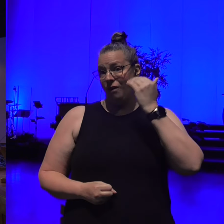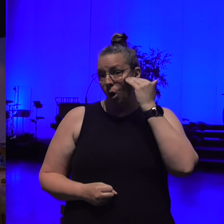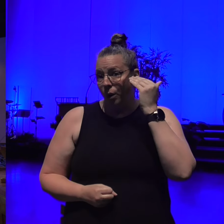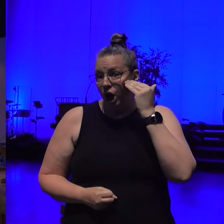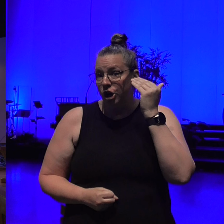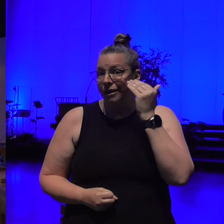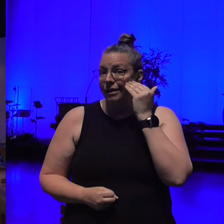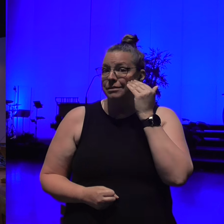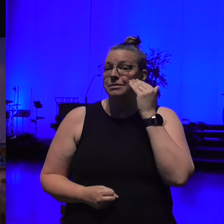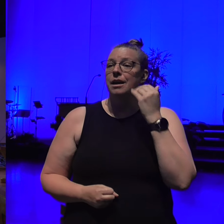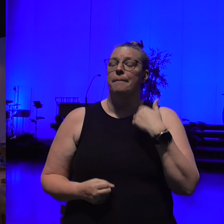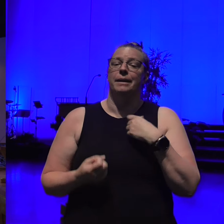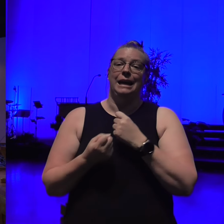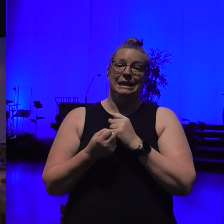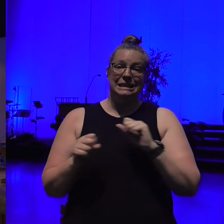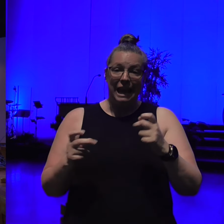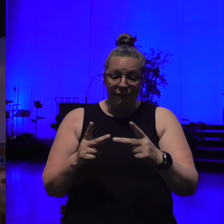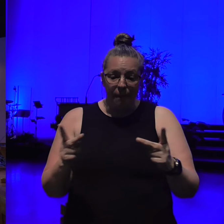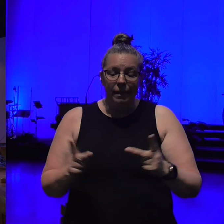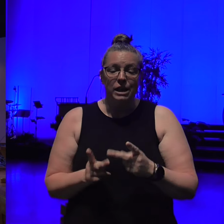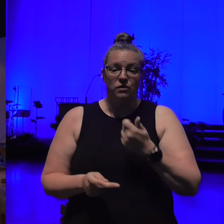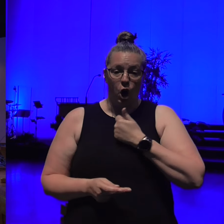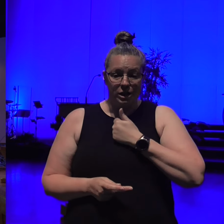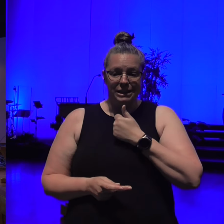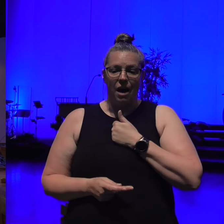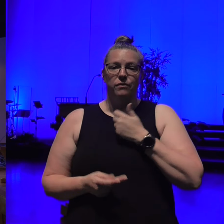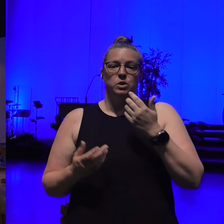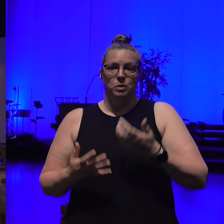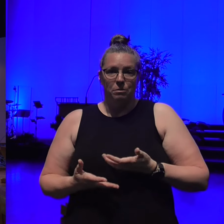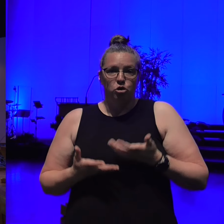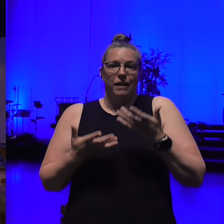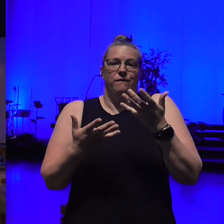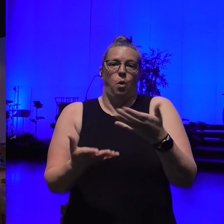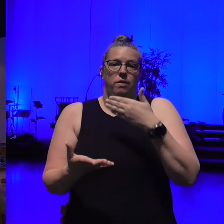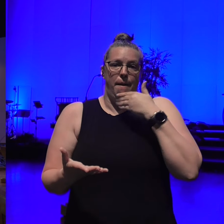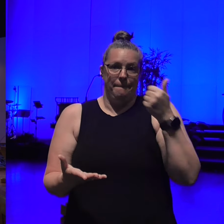un santuario seguro para nosotros mismos, sacamos a relucir lo mejor de quienes somos.